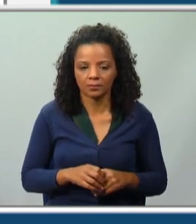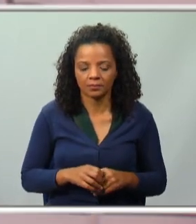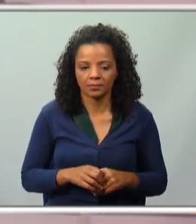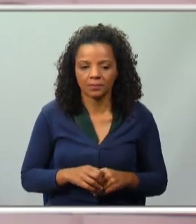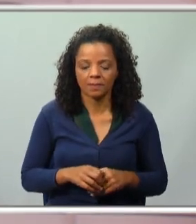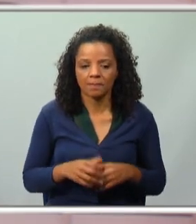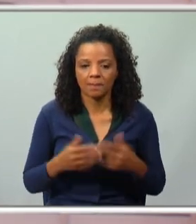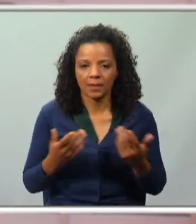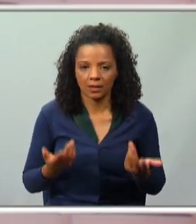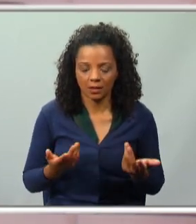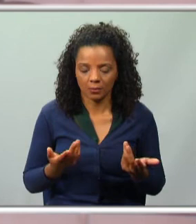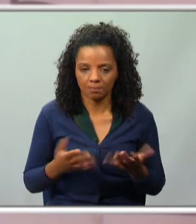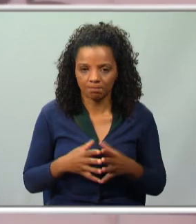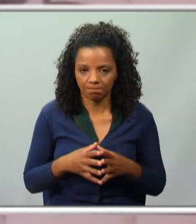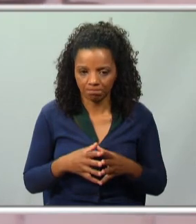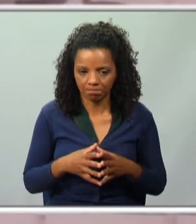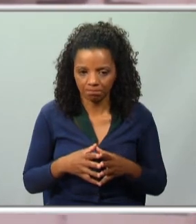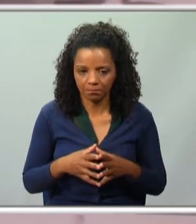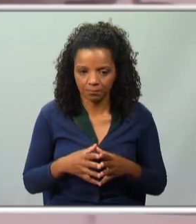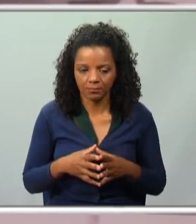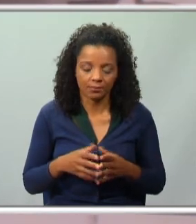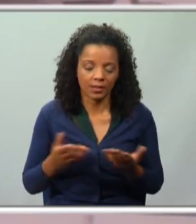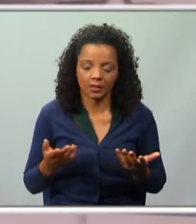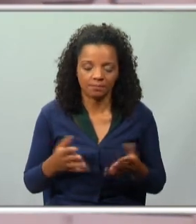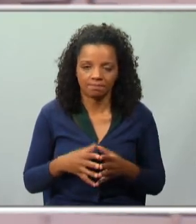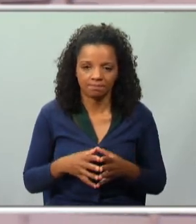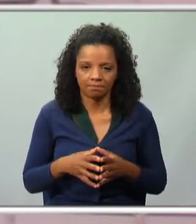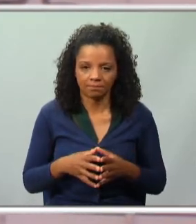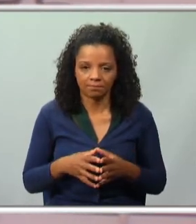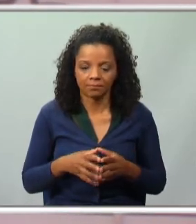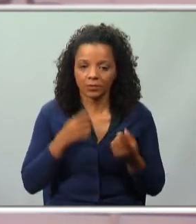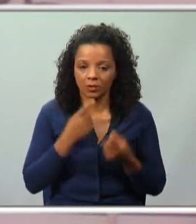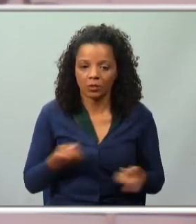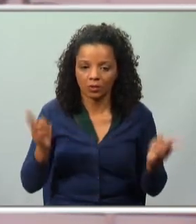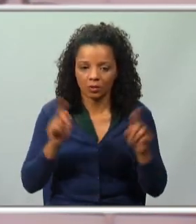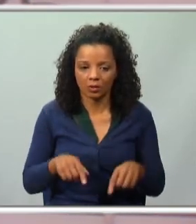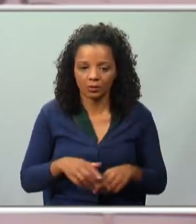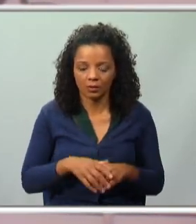Então o que temos aqui novamente e lá está mais um momento em que o dicionário 那麼我們在這里和那裡有什麼還有一個時刻，字典